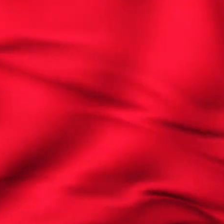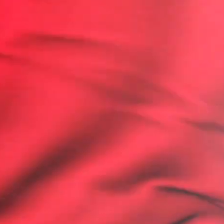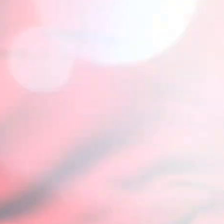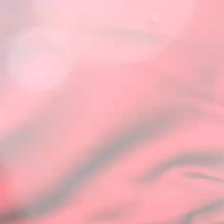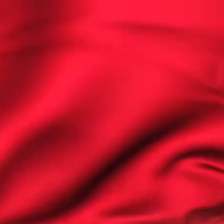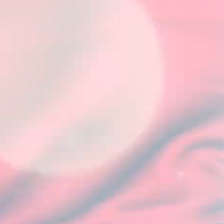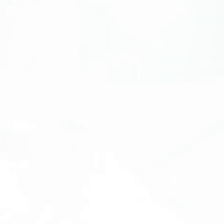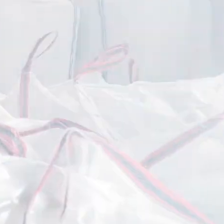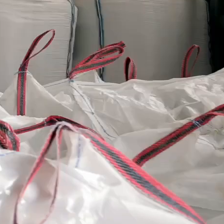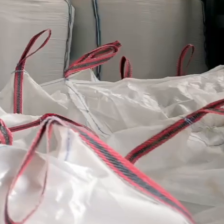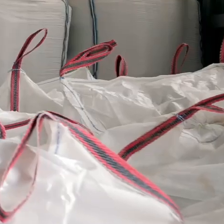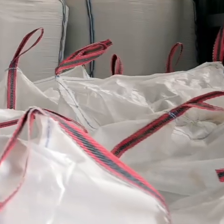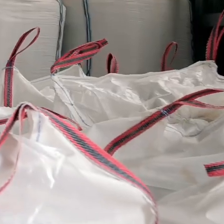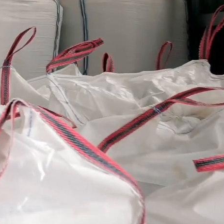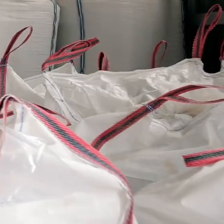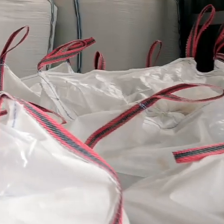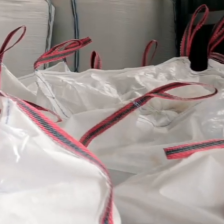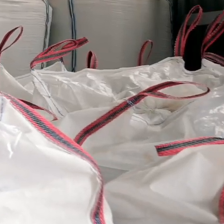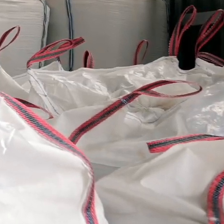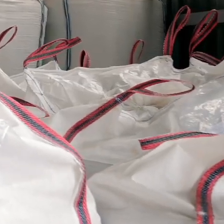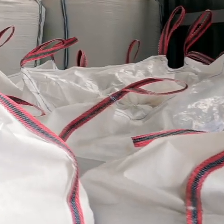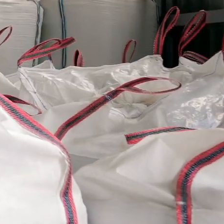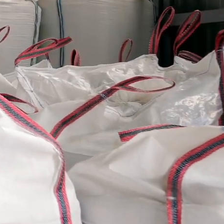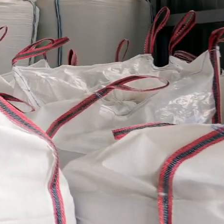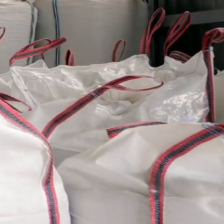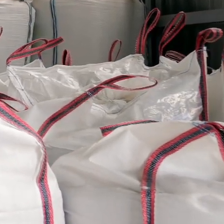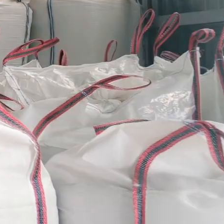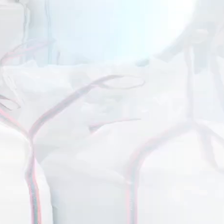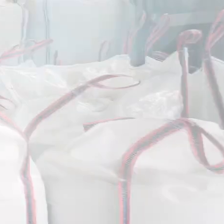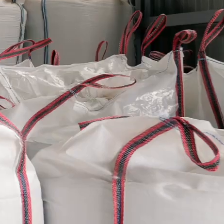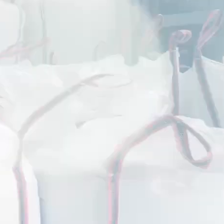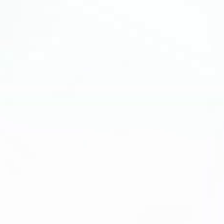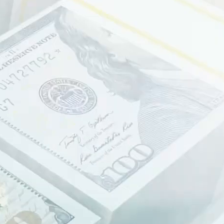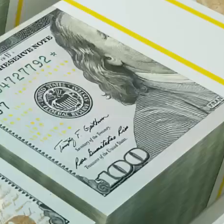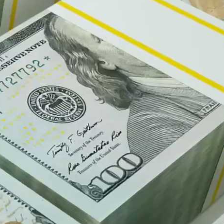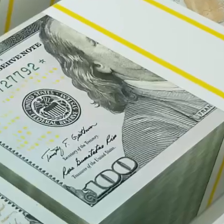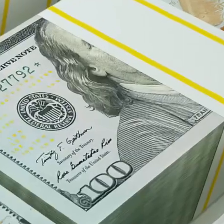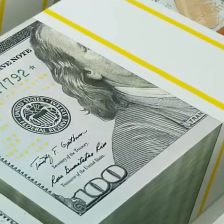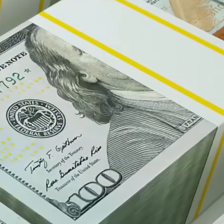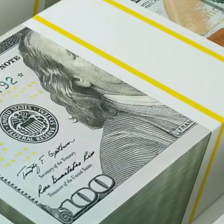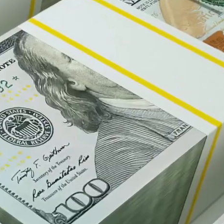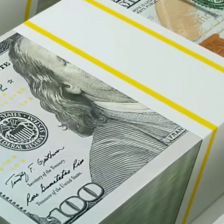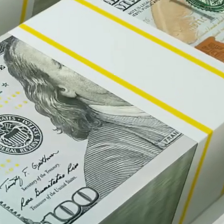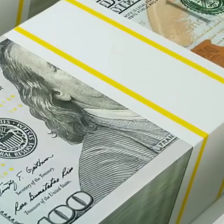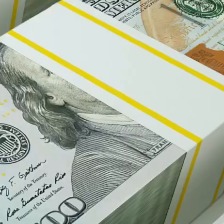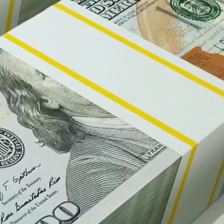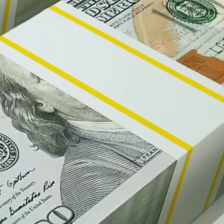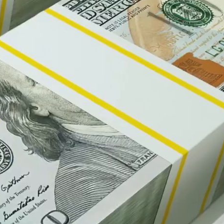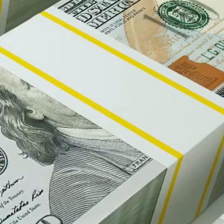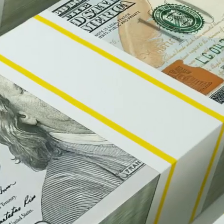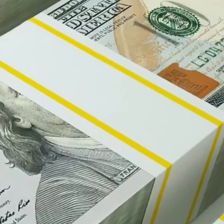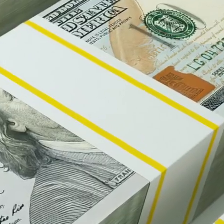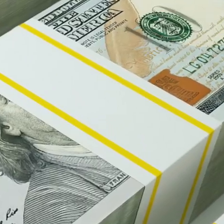es un comprador clave de maíz amarillo transgénico de Estados Unidos del que adquiere cerca de 6000